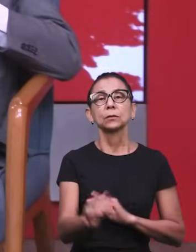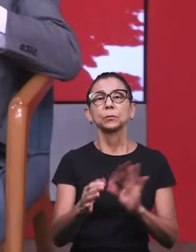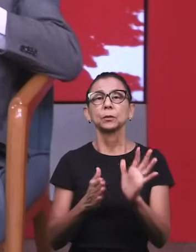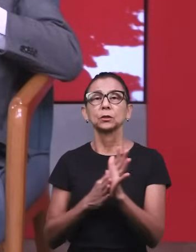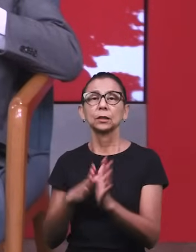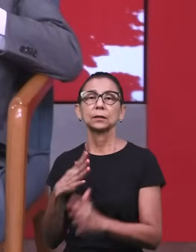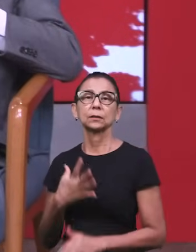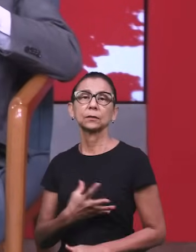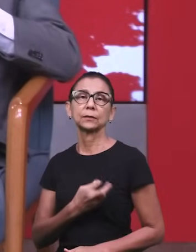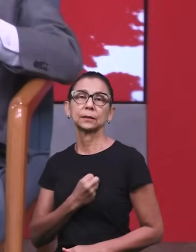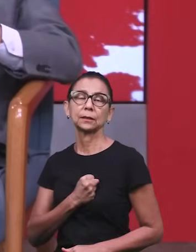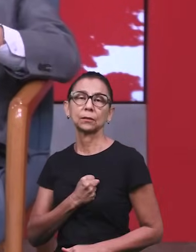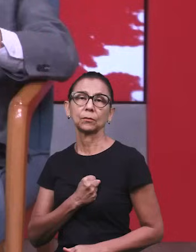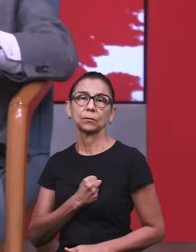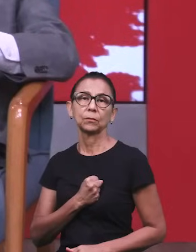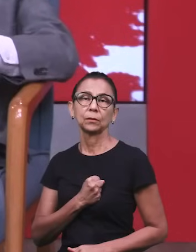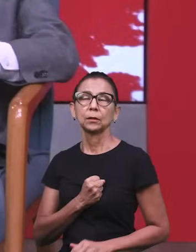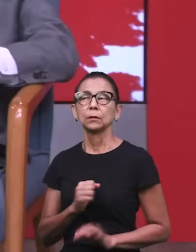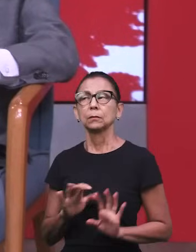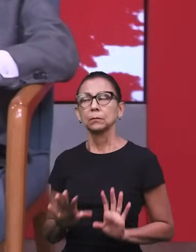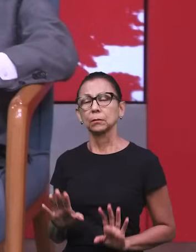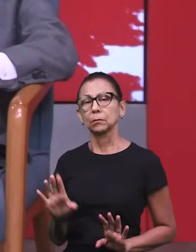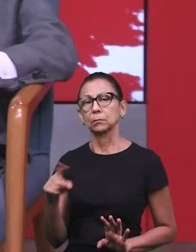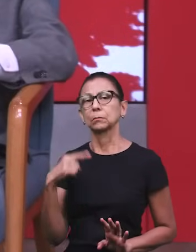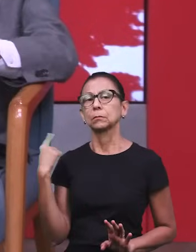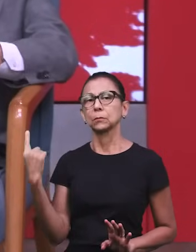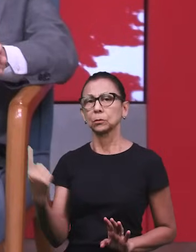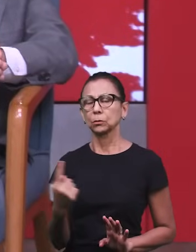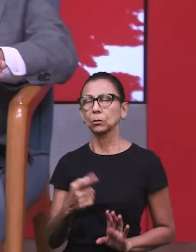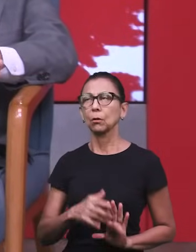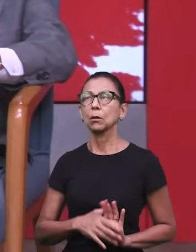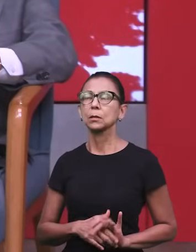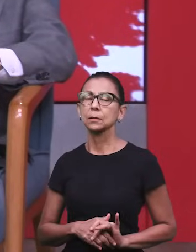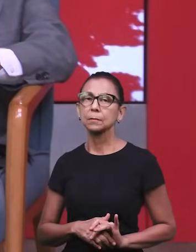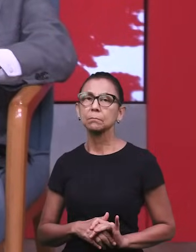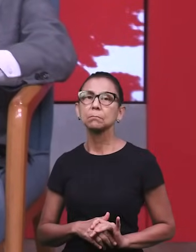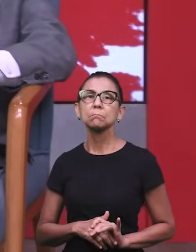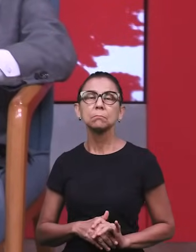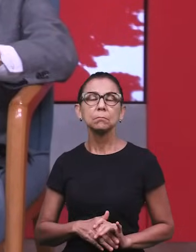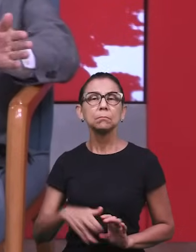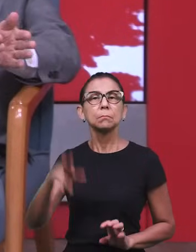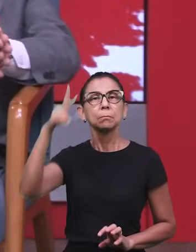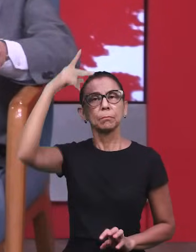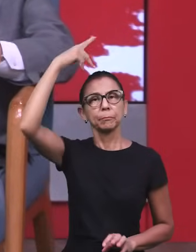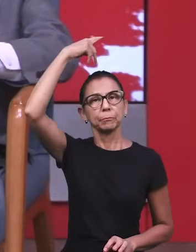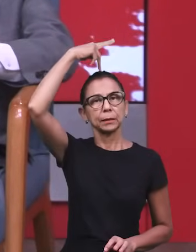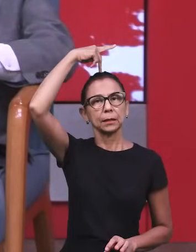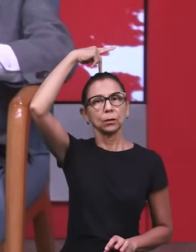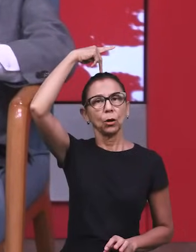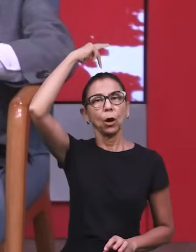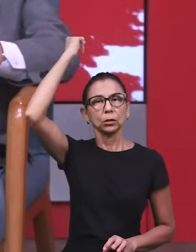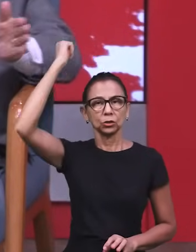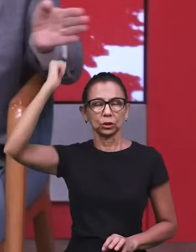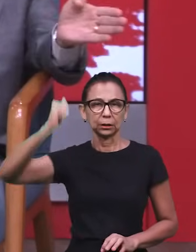nós falarmos Ah nós somos Pentecostais nós somos Pentecostais mas não podemos não podemos estar